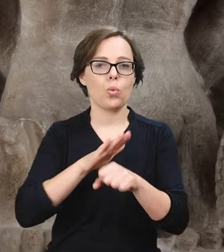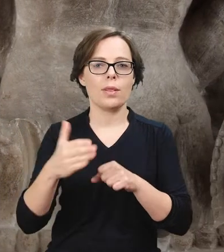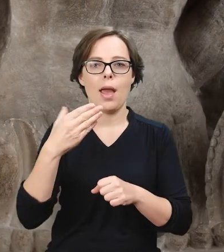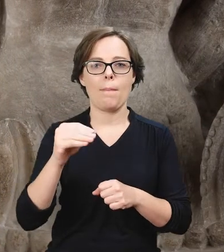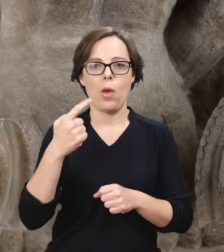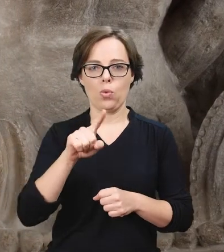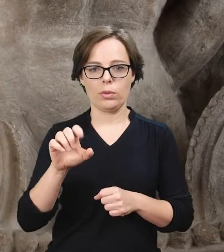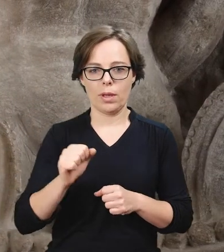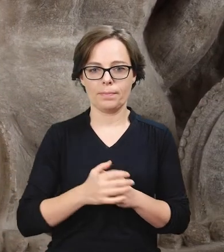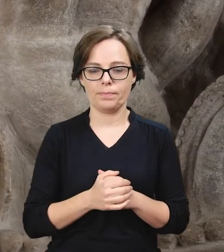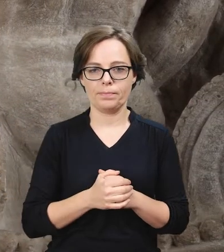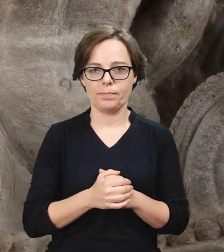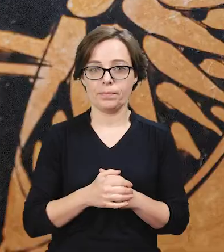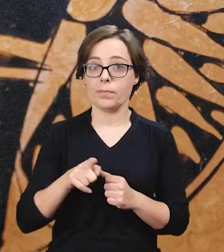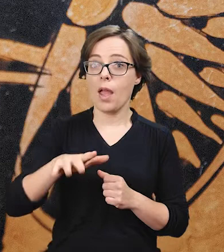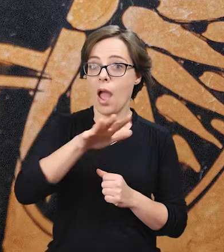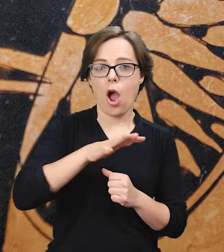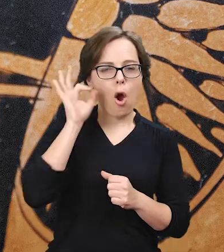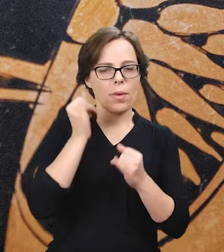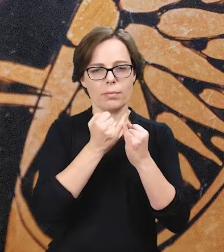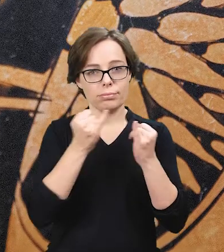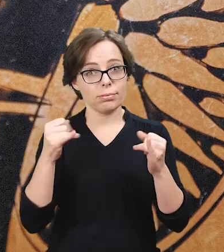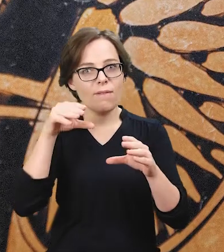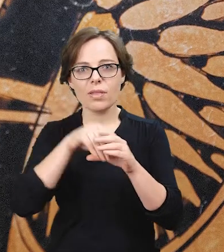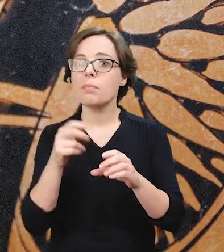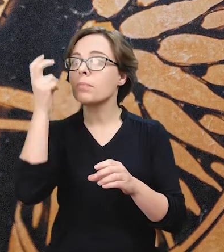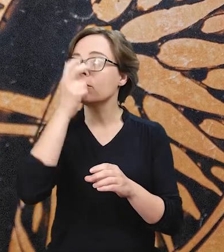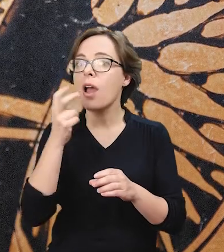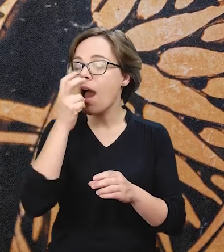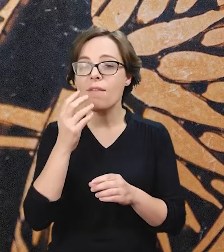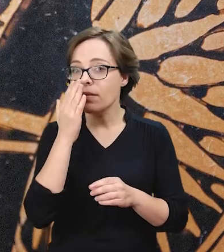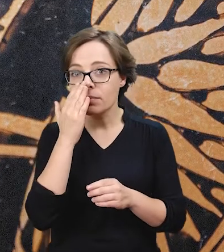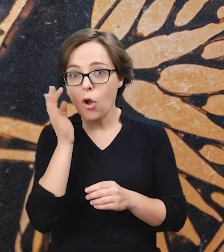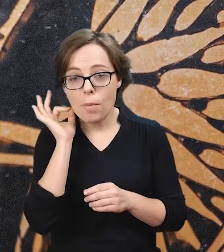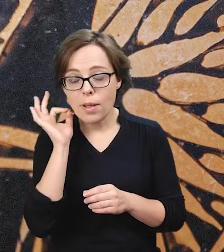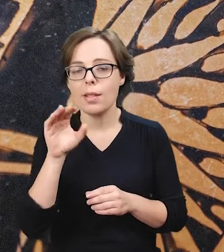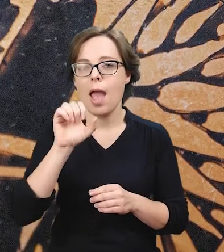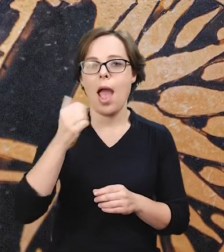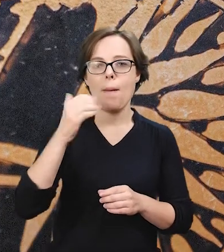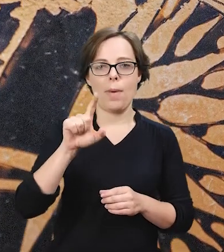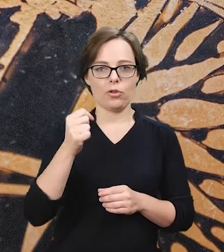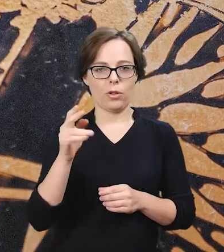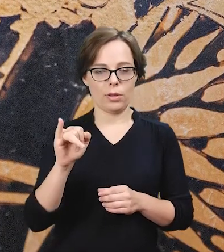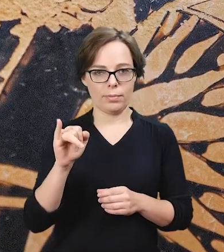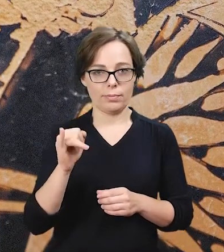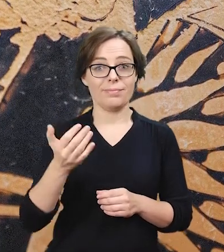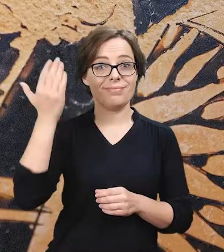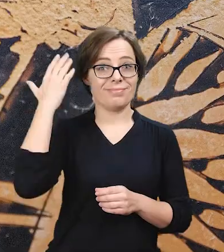Interesującą pozycje wśród nich zajmowały amazonki. Antyczni pisarze, ale też współcześni historycy